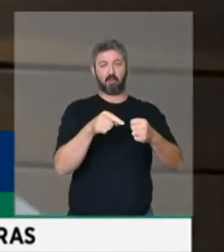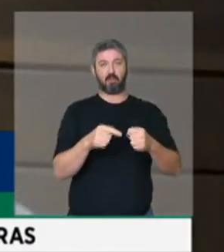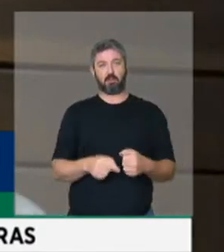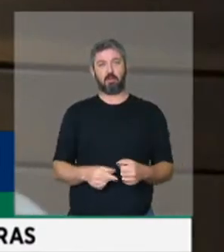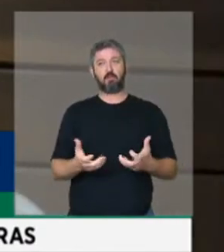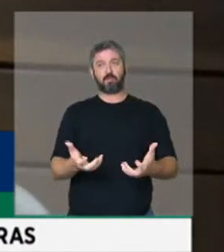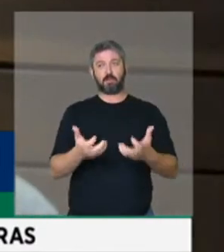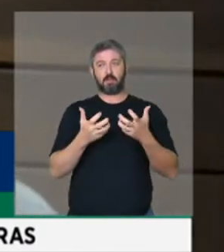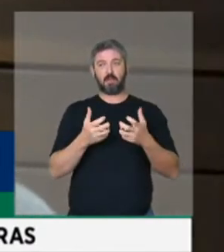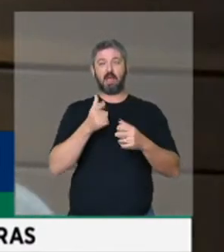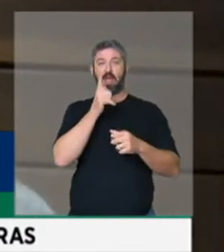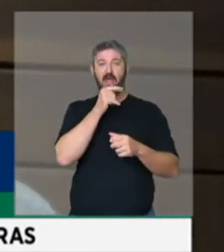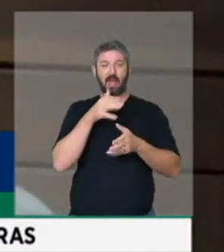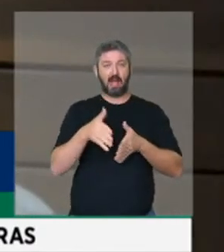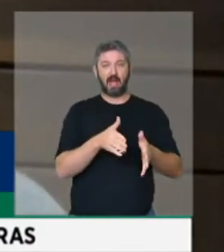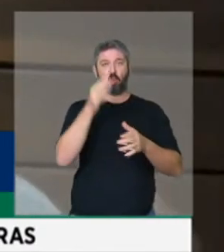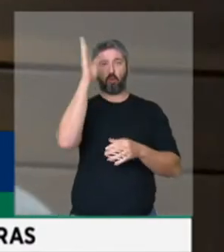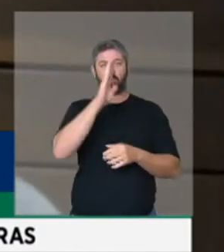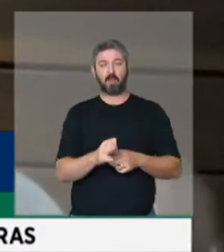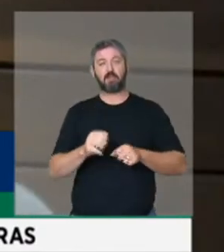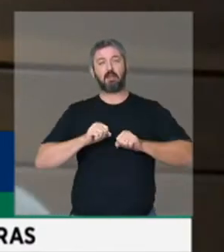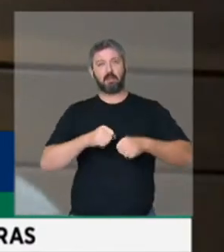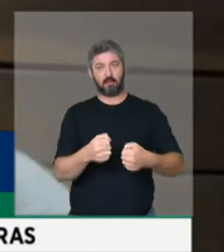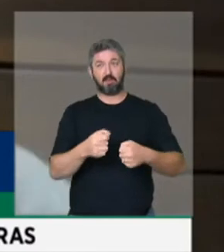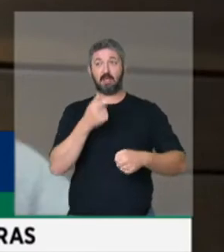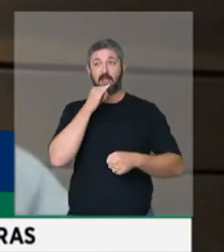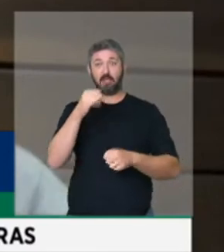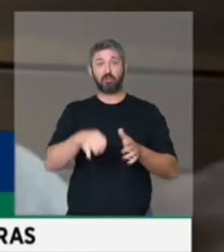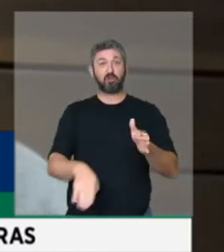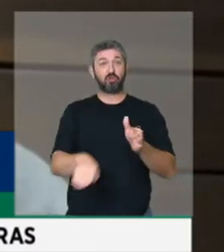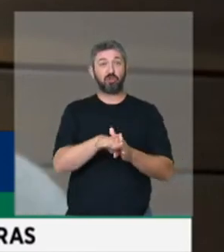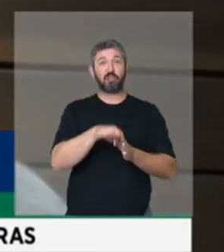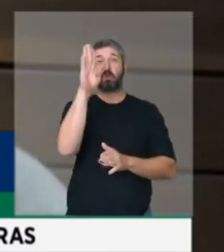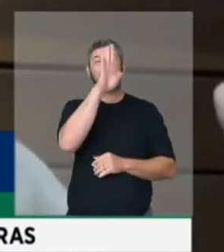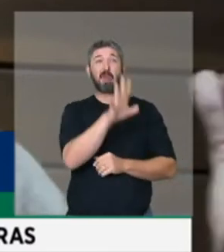AUMENTAR RISCOS DE DESASTRES SOCIOAMBIENTAIS COMO OCORREU EM MARIANA, EM BRUMADINHO COM A PRIVATIZADA VALE. PORTANTO O